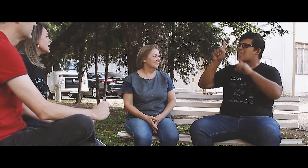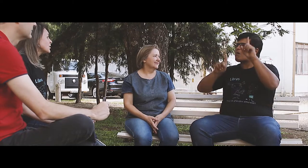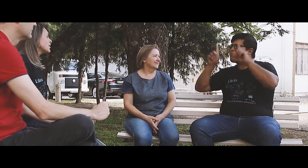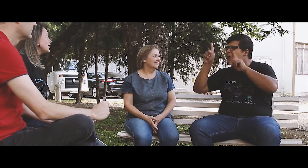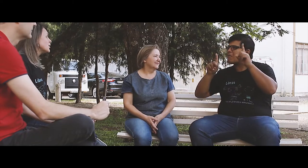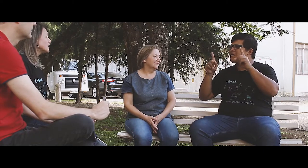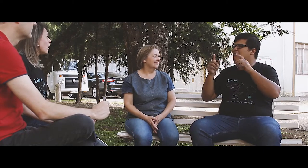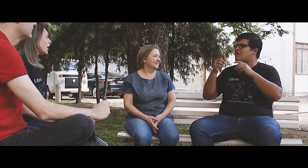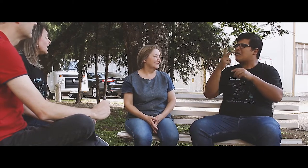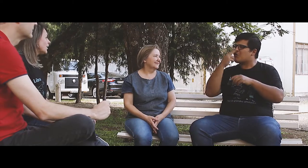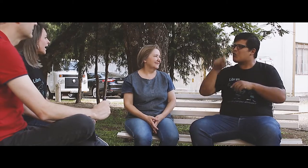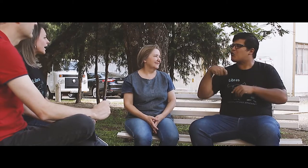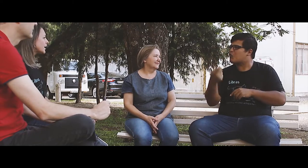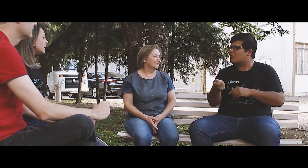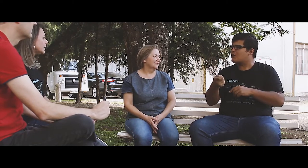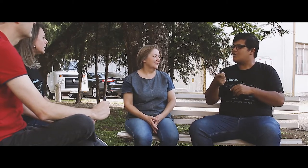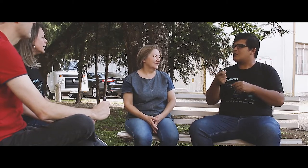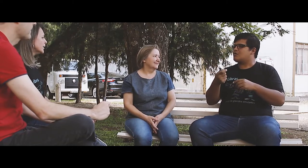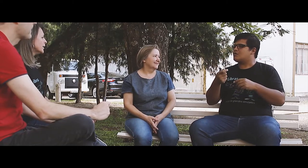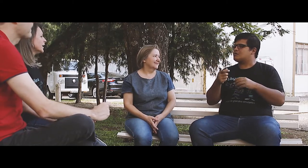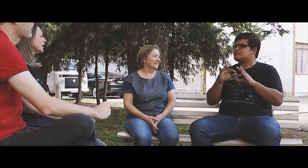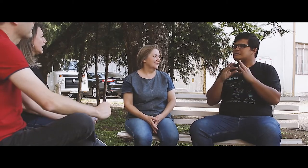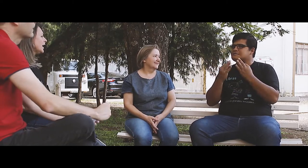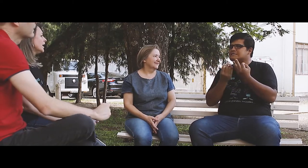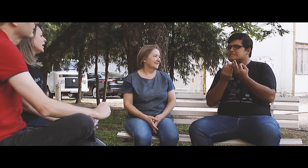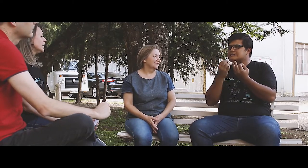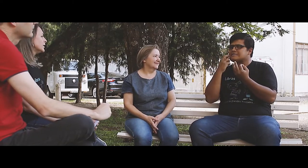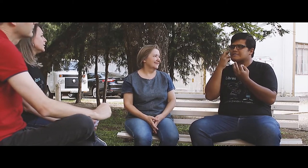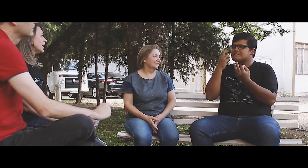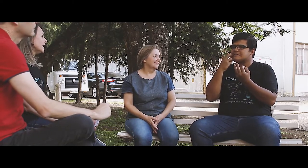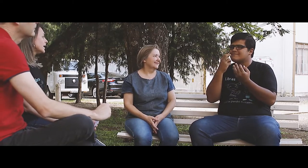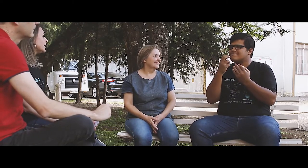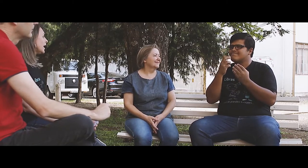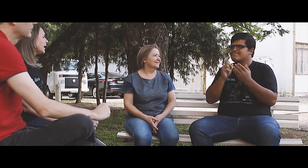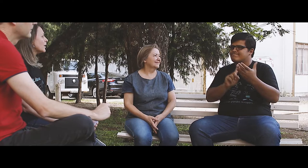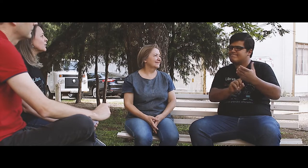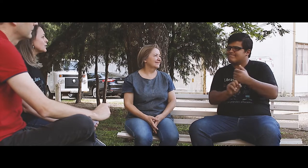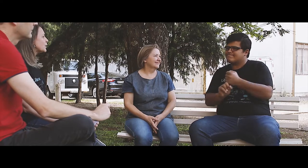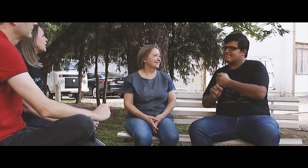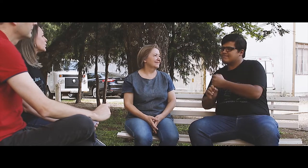isso dificulta, "olha ele é um macaquinho". então ainda tem alguns preconceitos